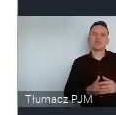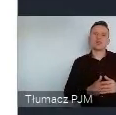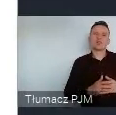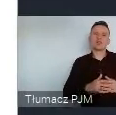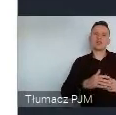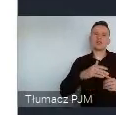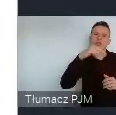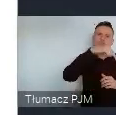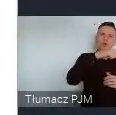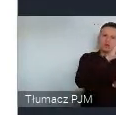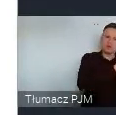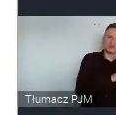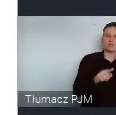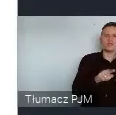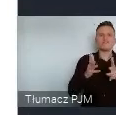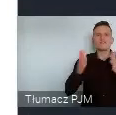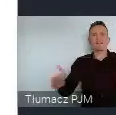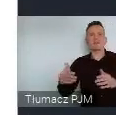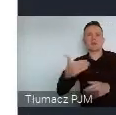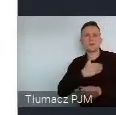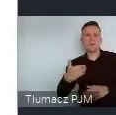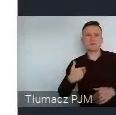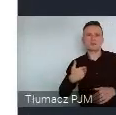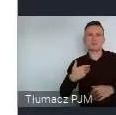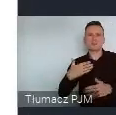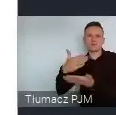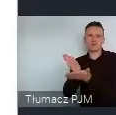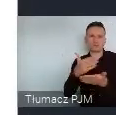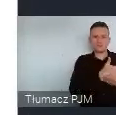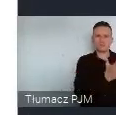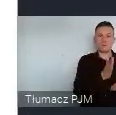Potocznie nazywamy się "Południową Bramą Wielkopolski".